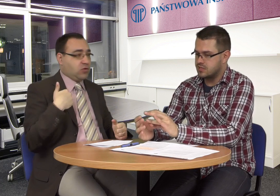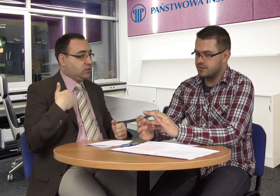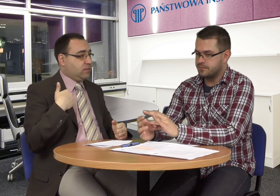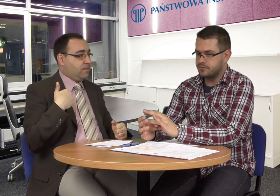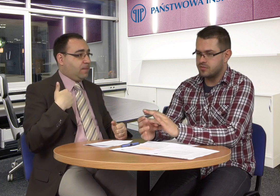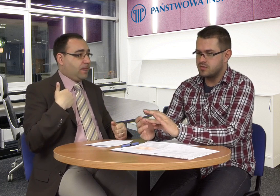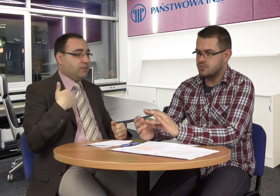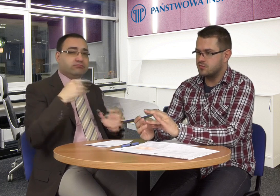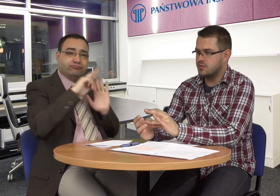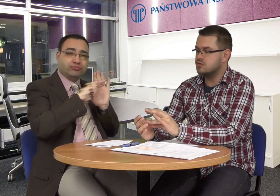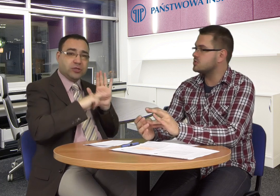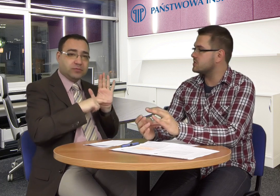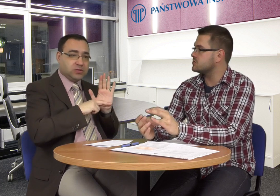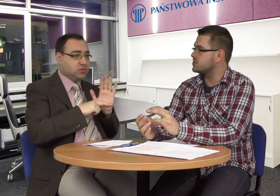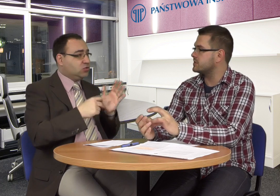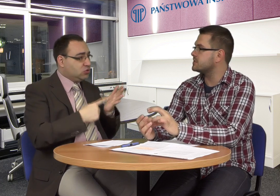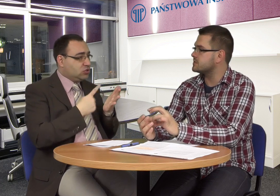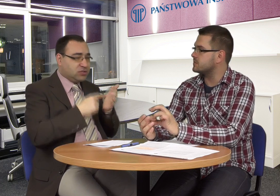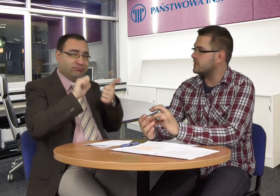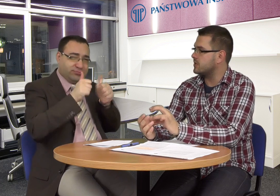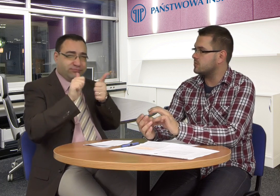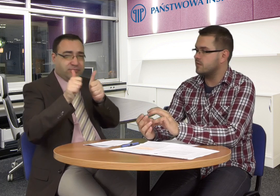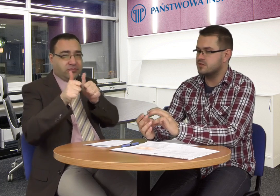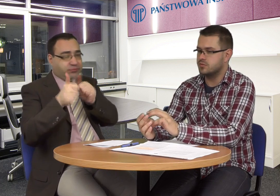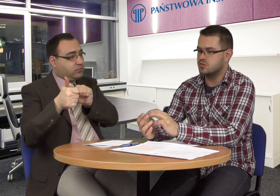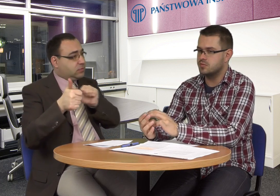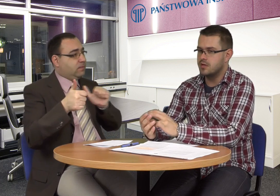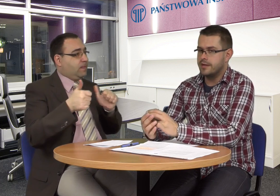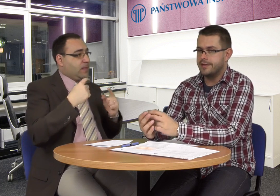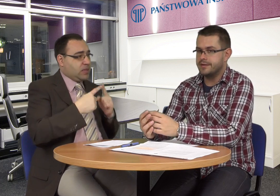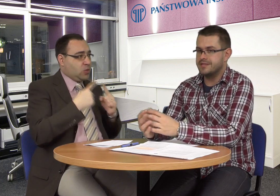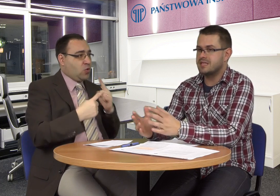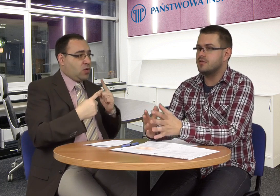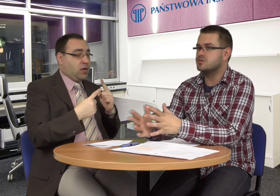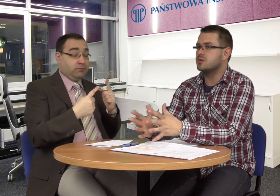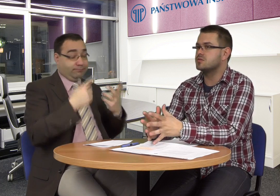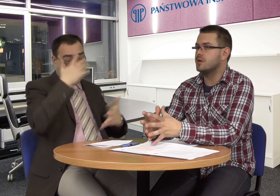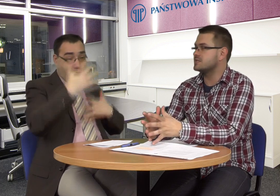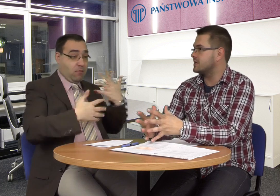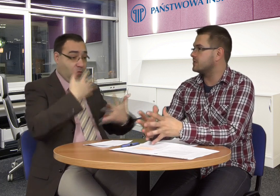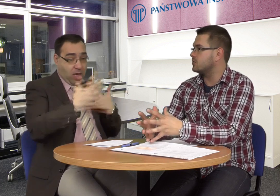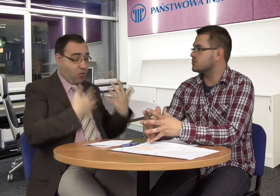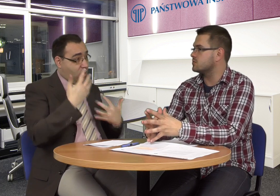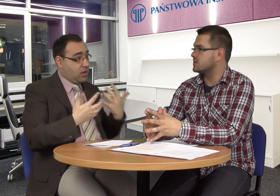Na podstawie przepisów, które dosyć często się niestety zmieniają, w pewien sposób destabilizują sytuację na rynku osób zatrudnianych.